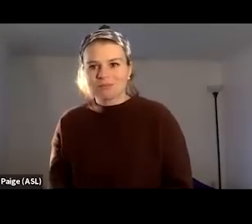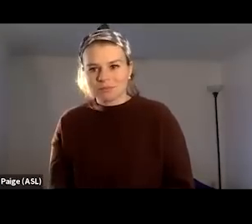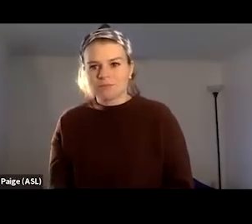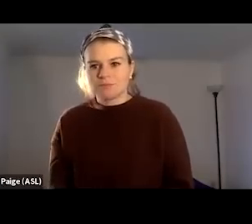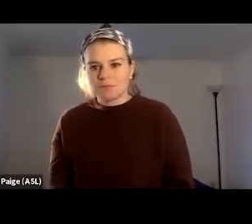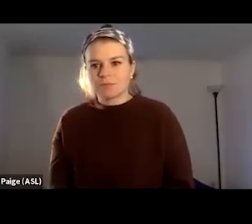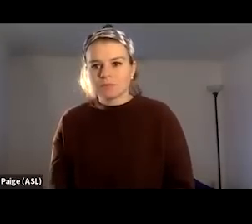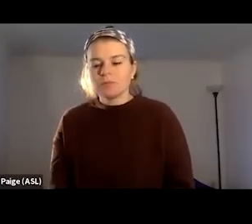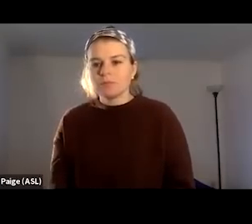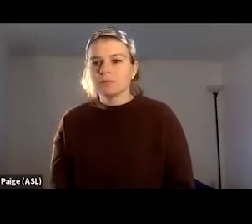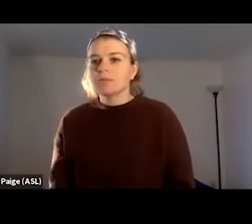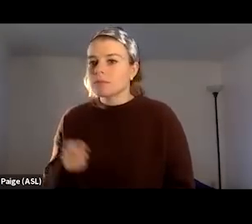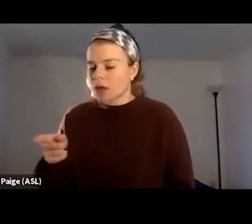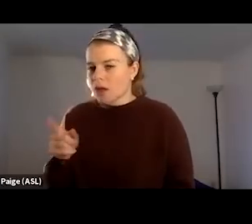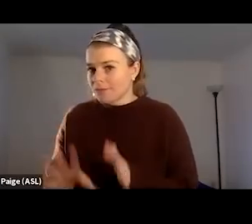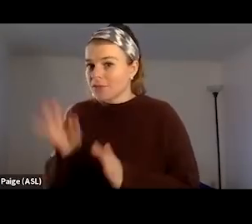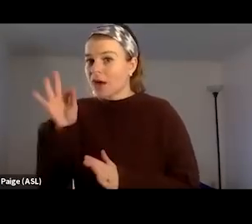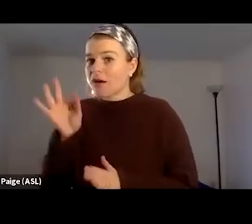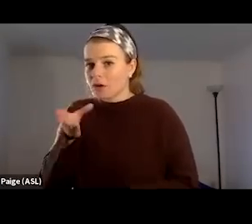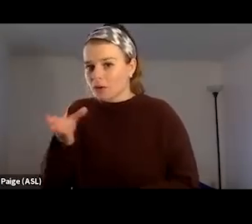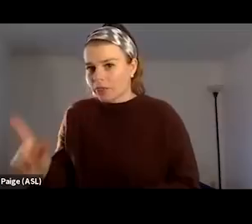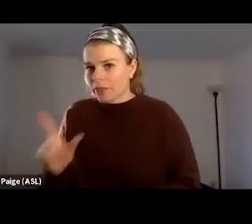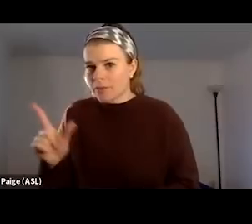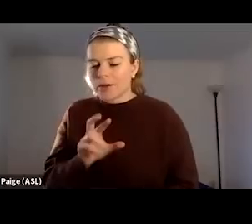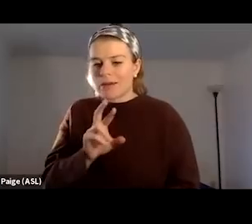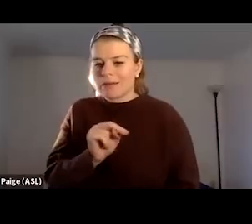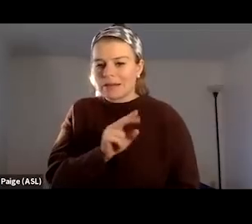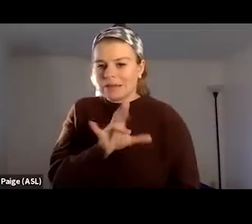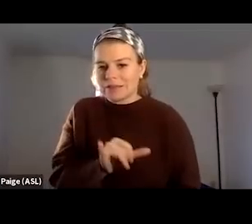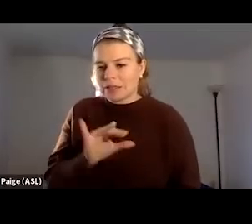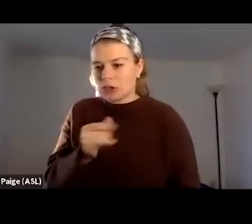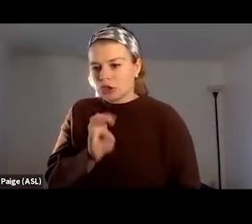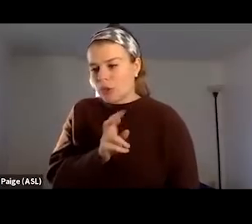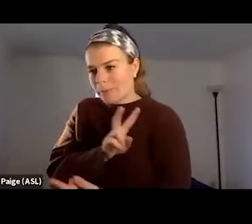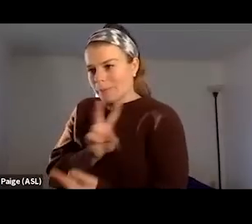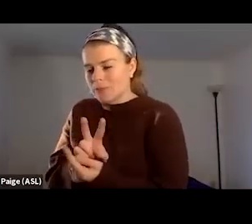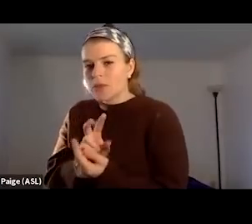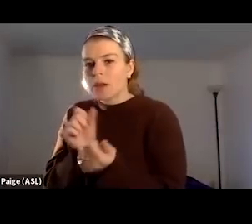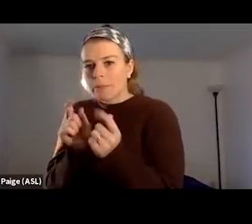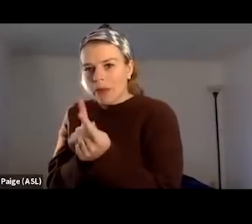Una vez que lo encontraron en la biblioteca, Nancy y Joe se reunieron con Jim, quien les dijo sin rodeos